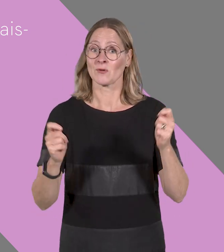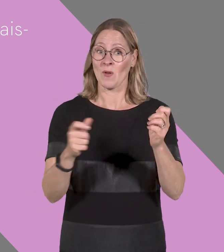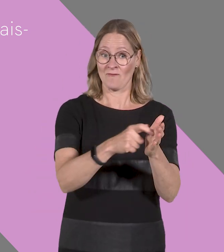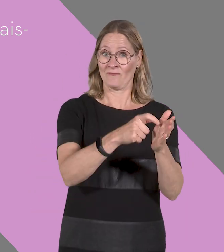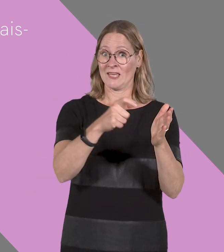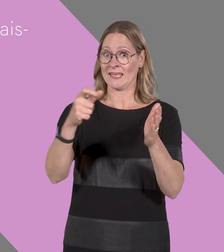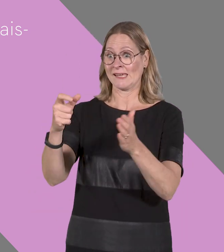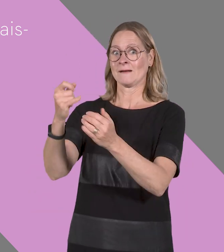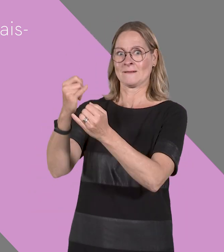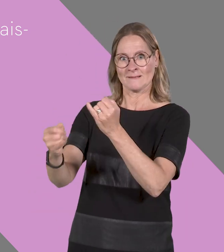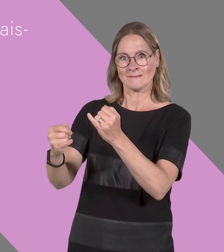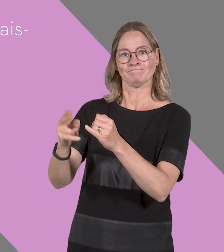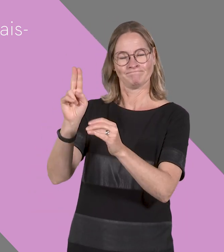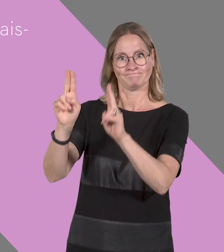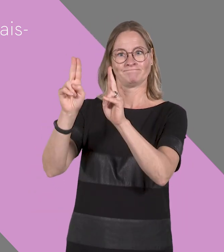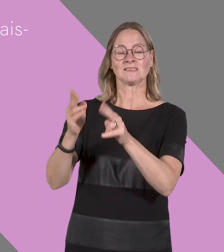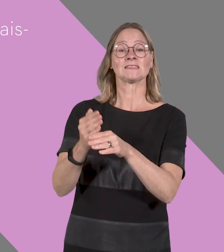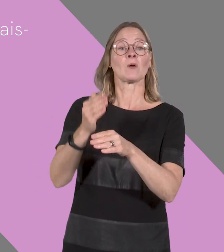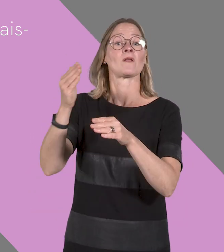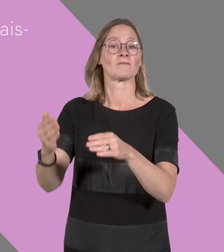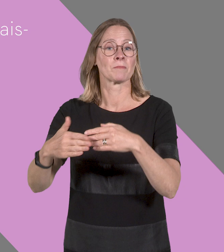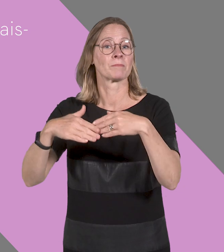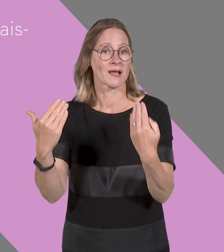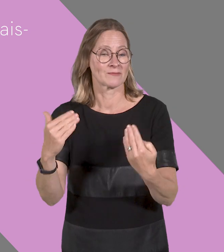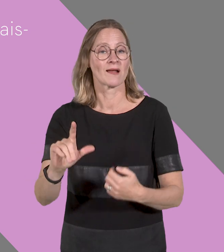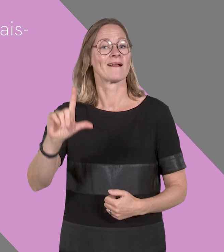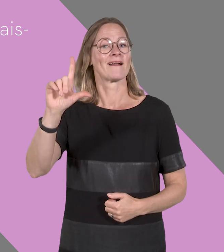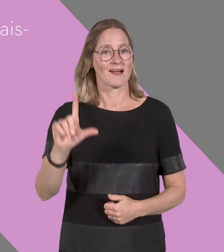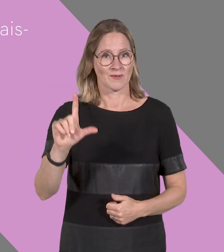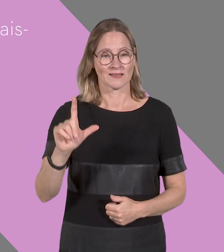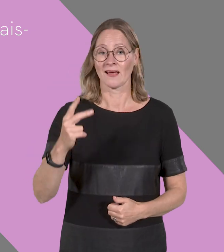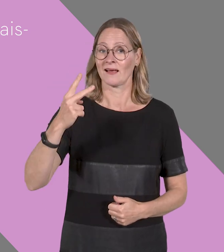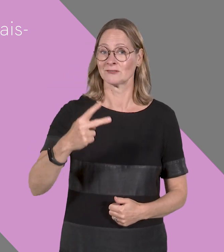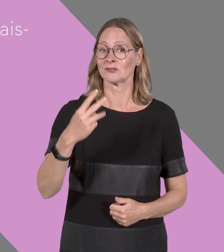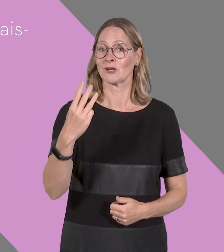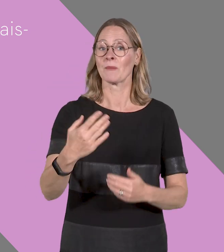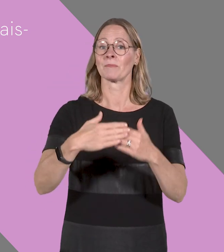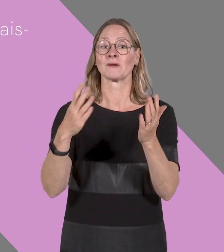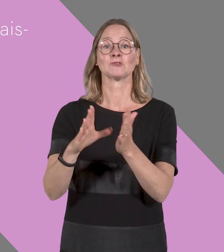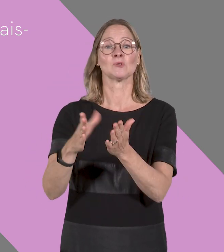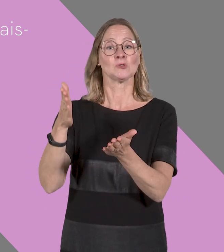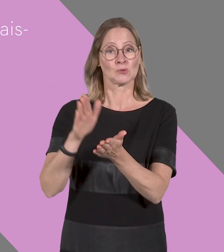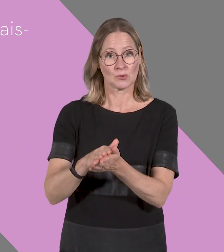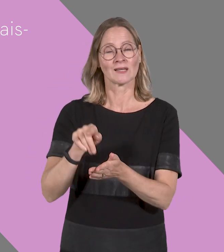Juhlaviikko huipentuu seuraavana päivänä lauantaina 23.9., -